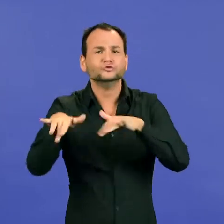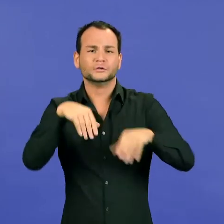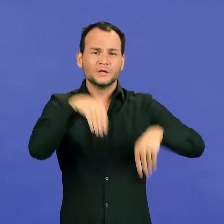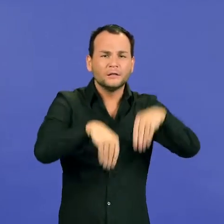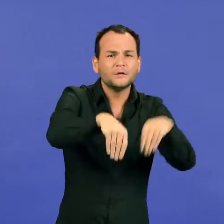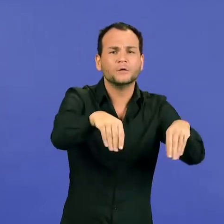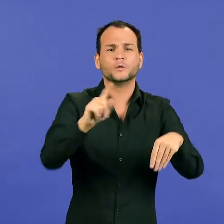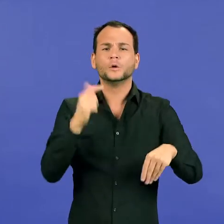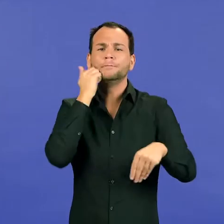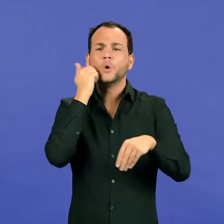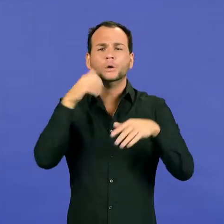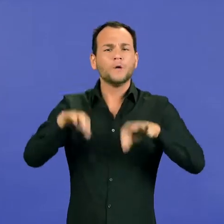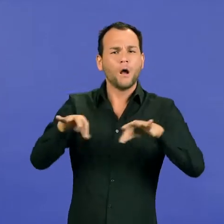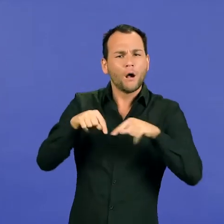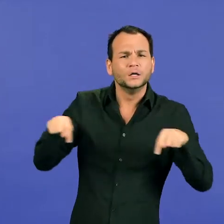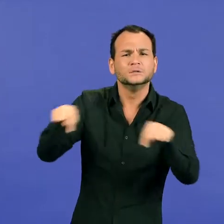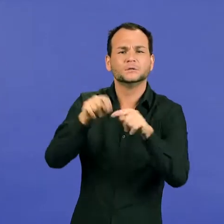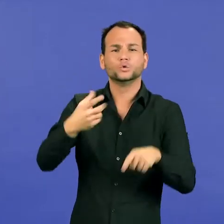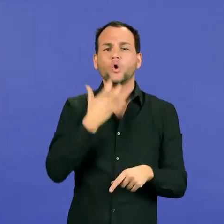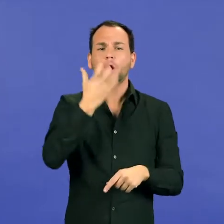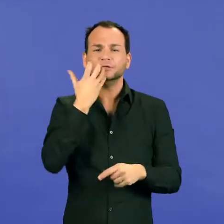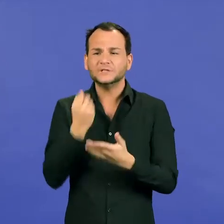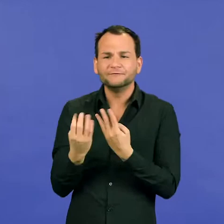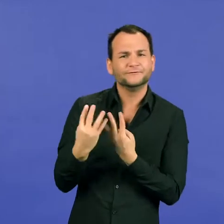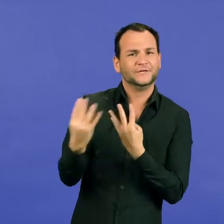mit Äckern, Bauerngärten und Obstwiesen.